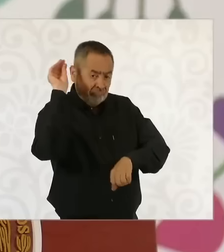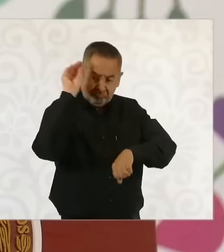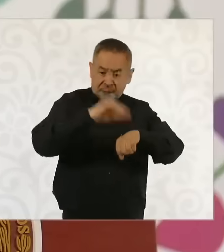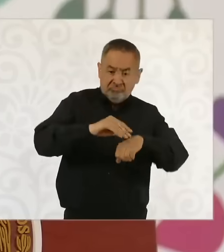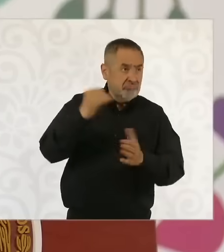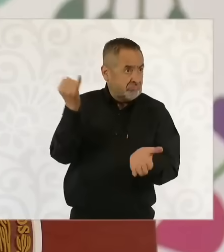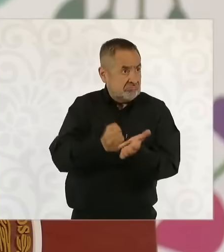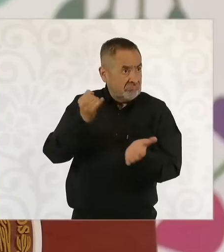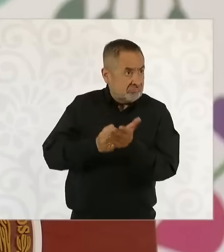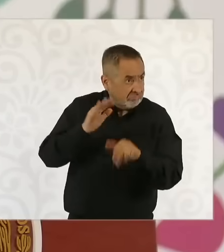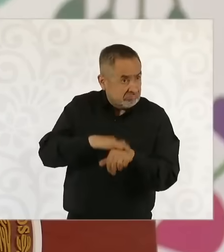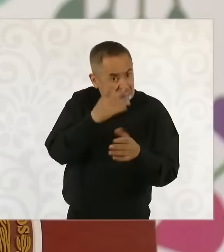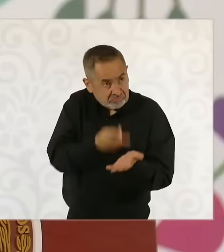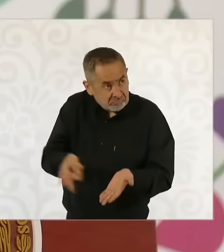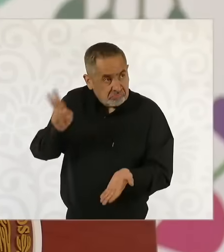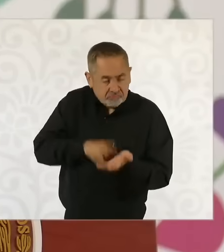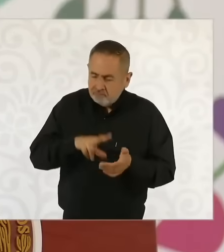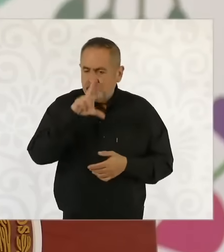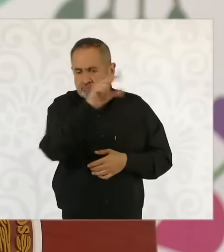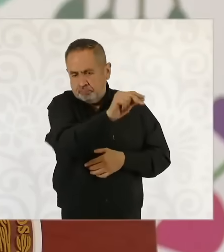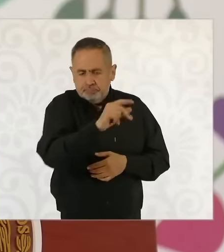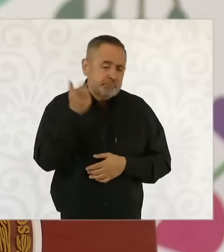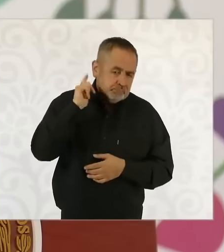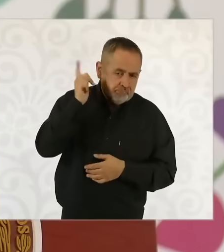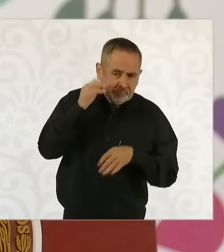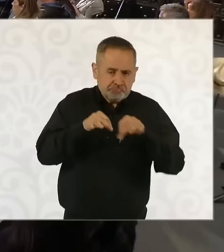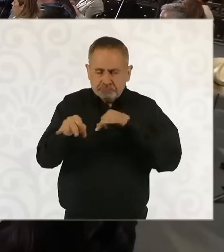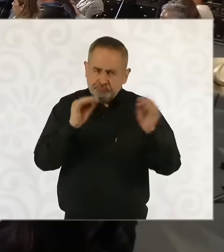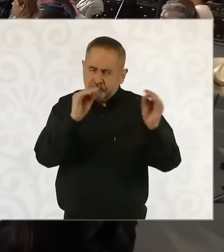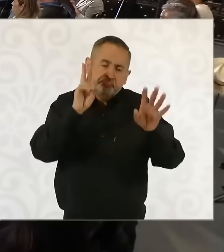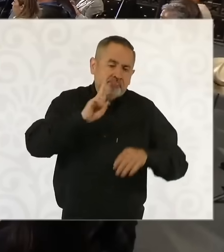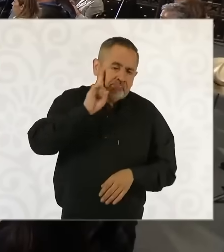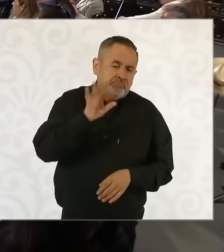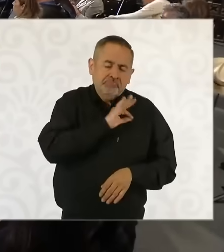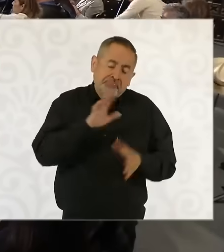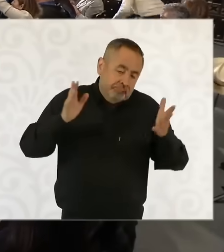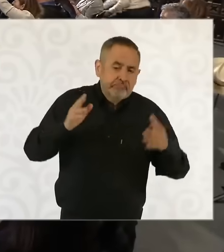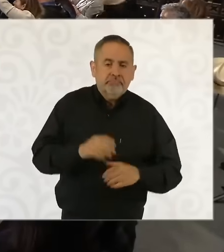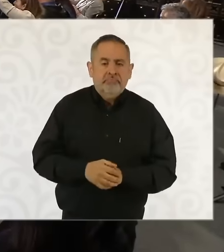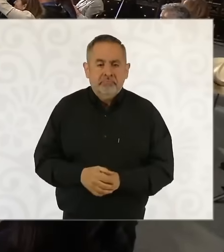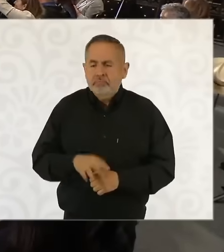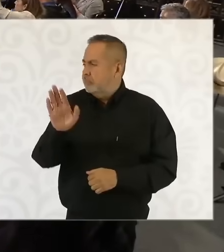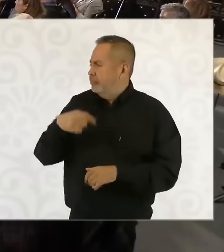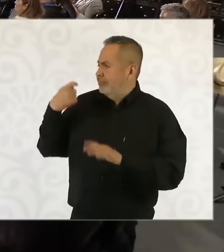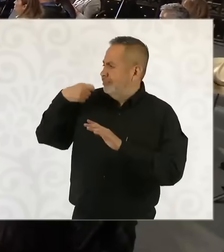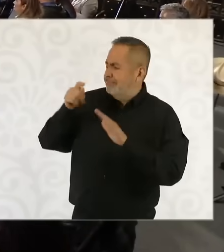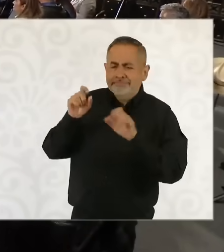sea aprobado en el Senado de los Estados Unidos gracias presidente esto a ver pon los víos que nos